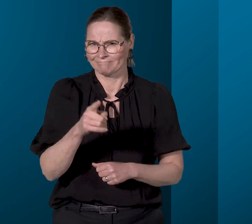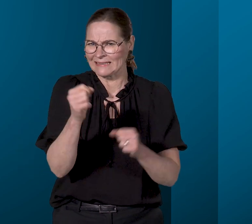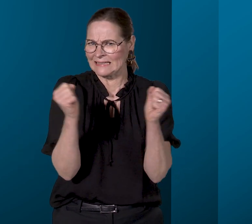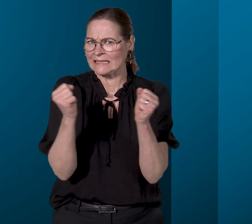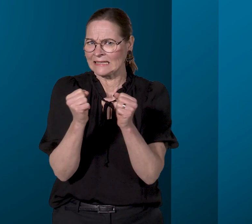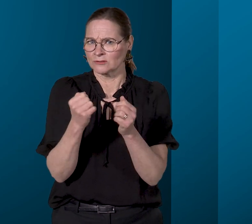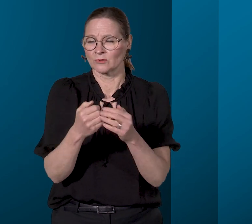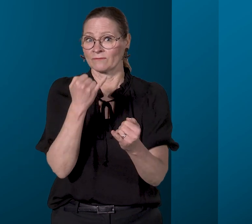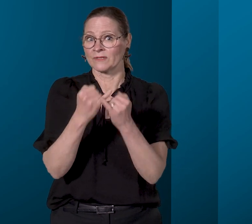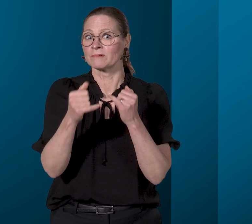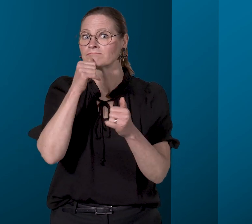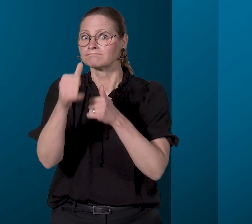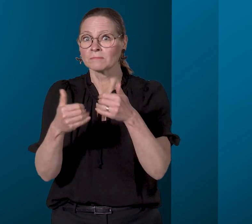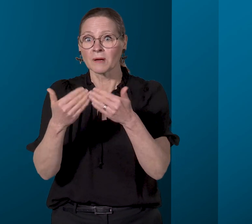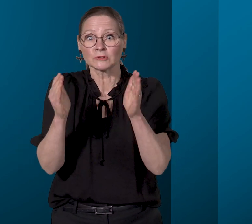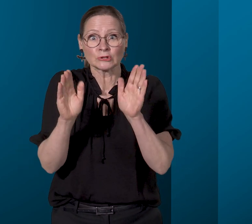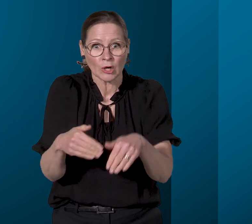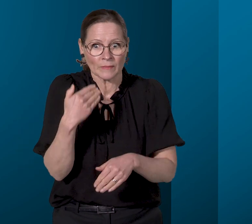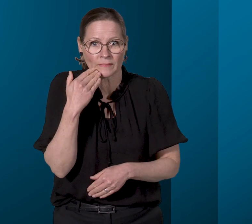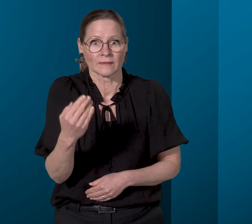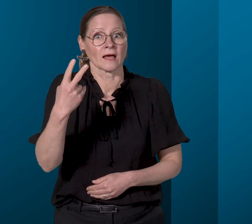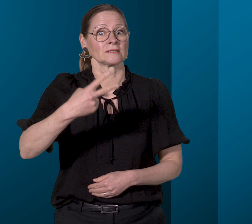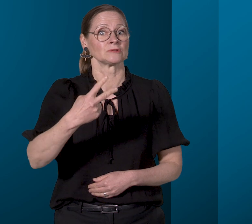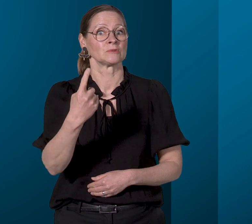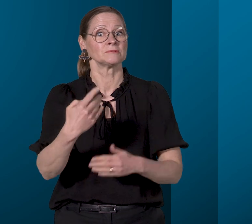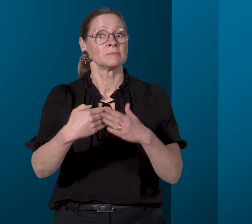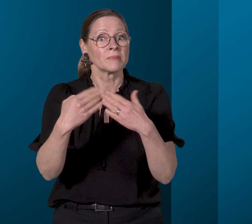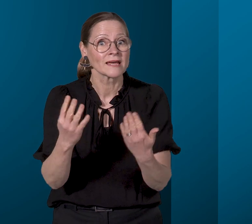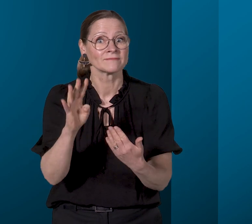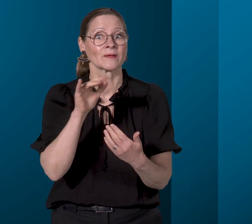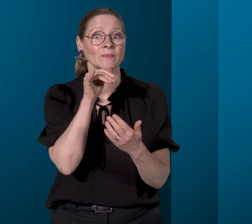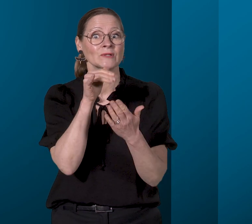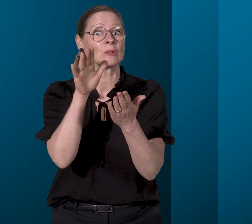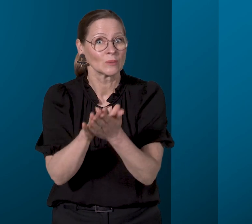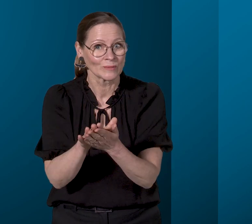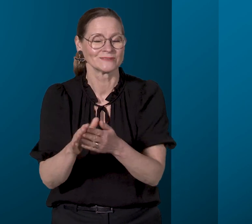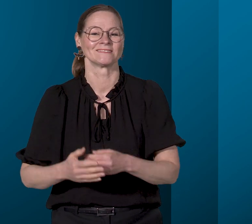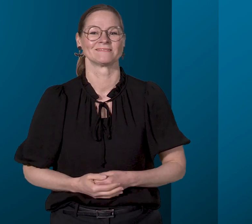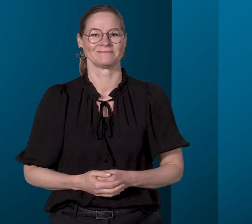Pidä kuitenkin kiirettä, sillä viimeinen ilmoittautumispäivä on jo 21.4.2024.